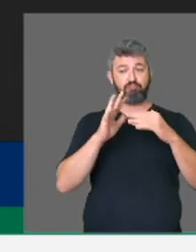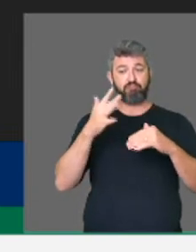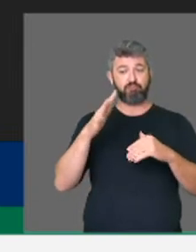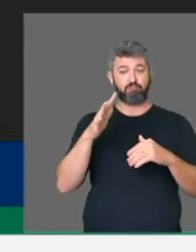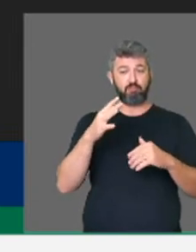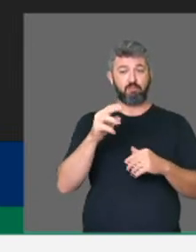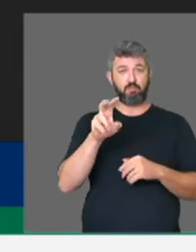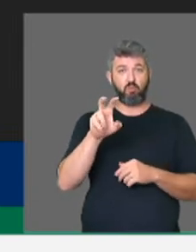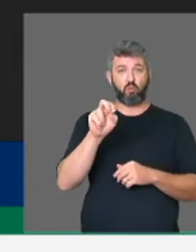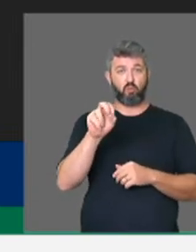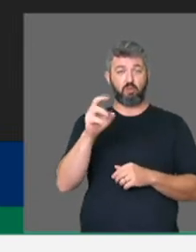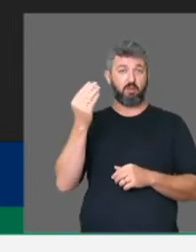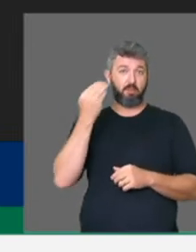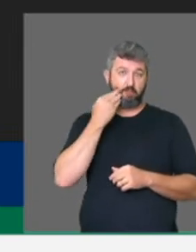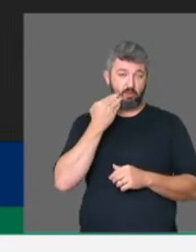TODAS AS DÍVIDAS QUE EXISTE.